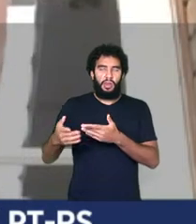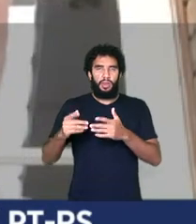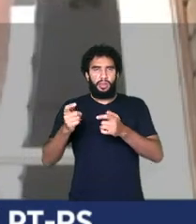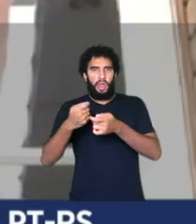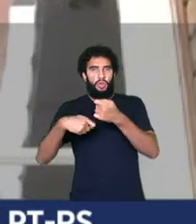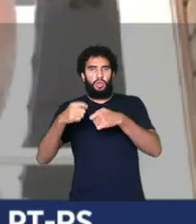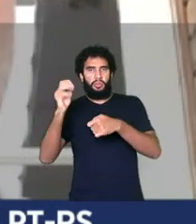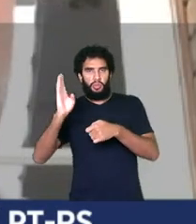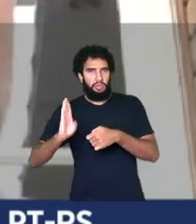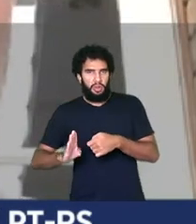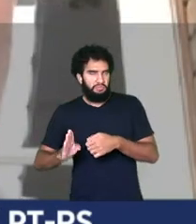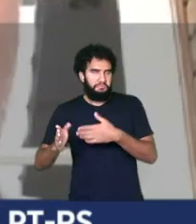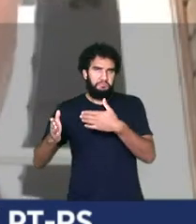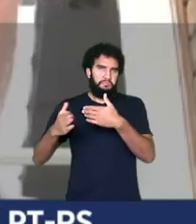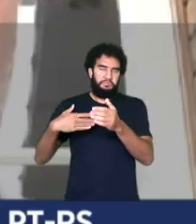ECONOMIA BRASILEIRA. É , É